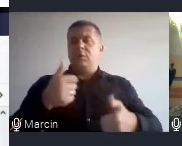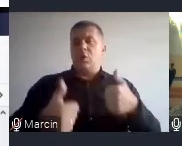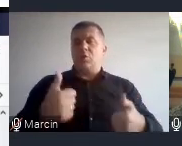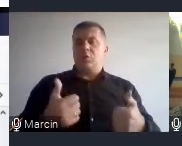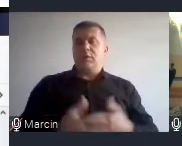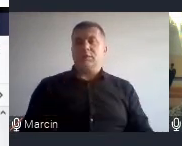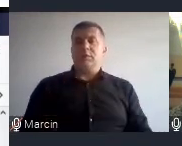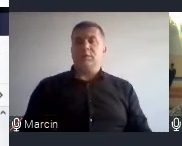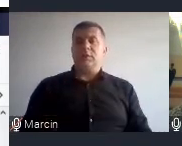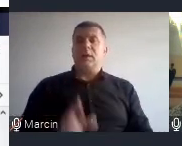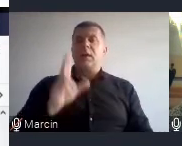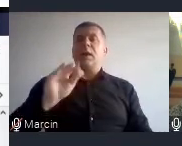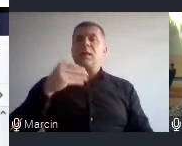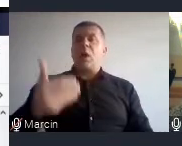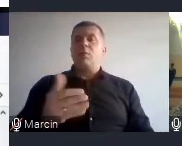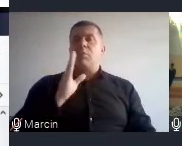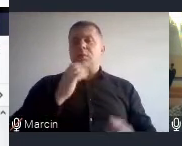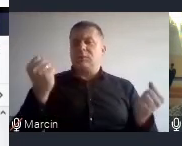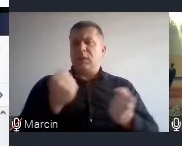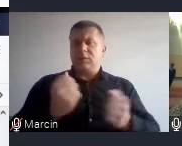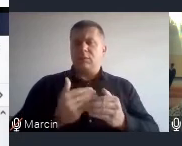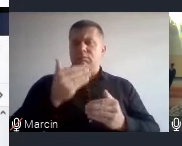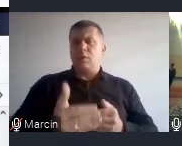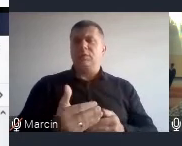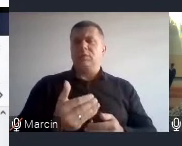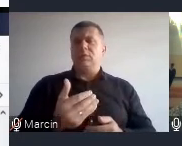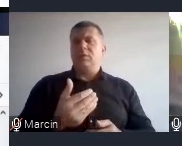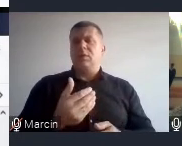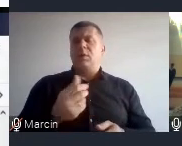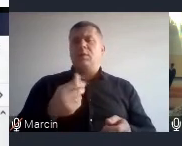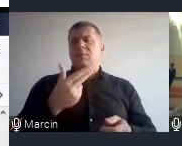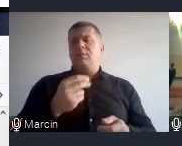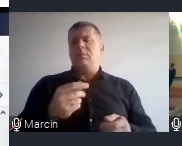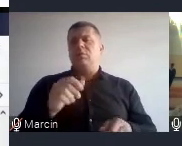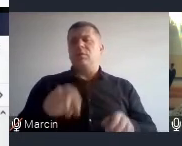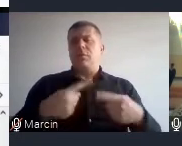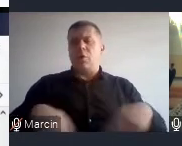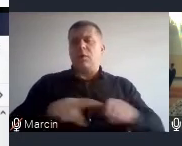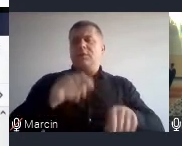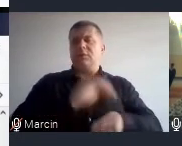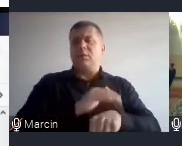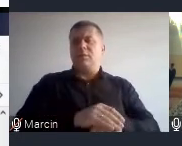czyli kryteria wymykające znacząco poza takie niezbędne do wykonania przedmiotu zamówienia.